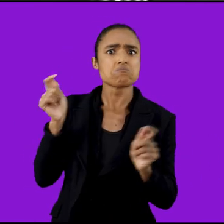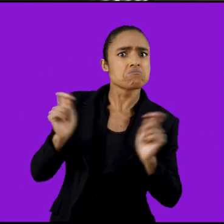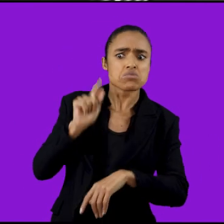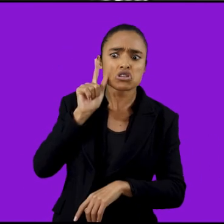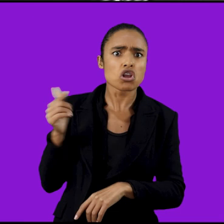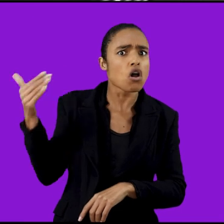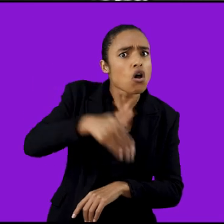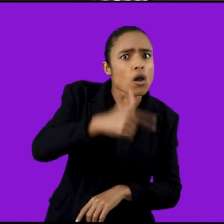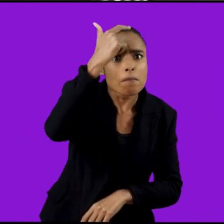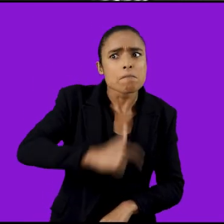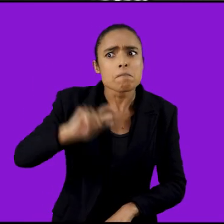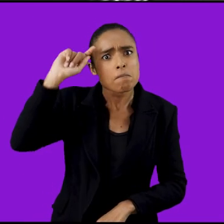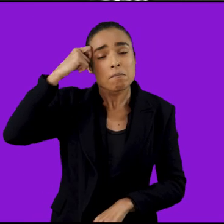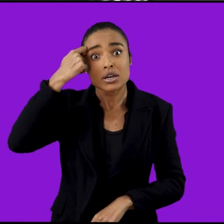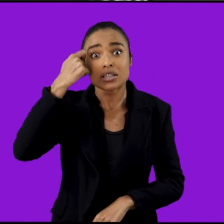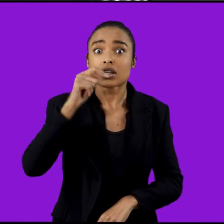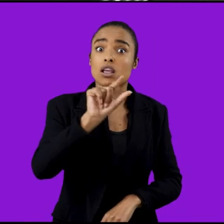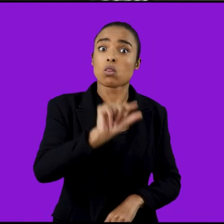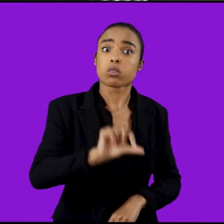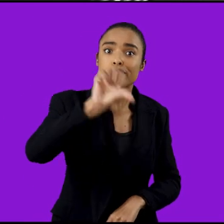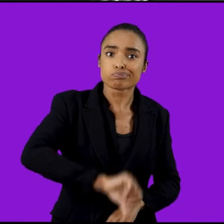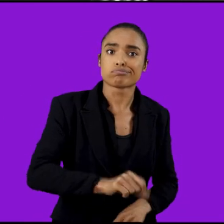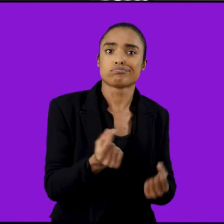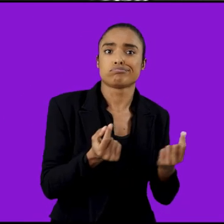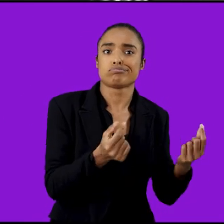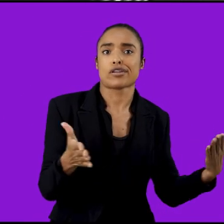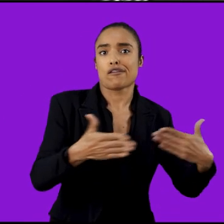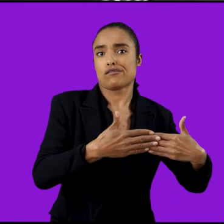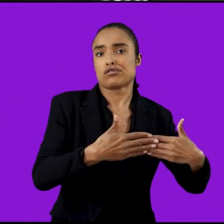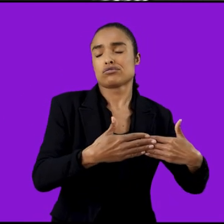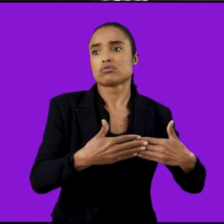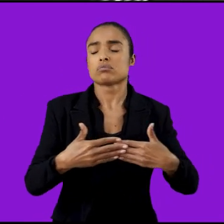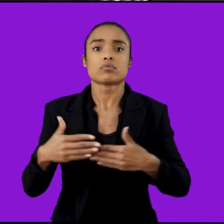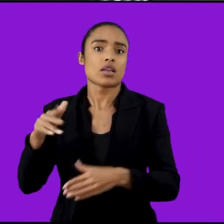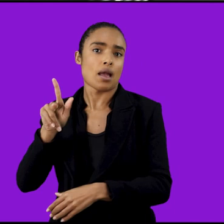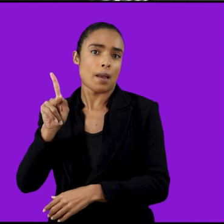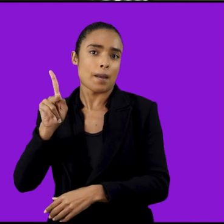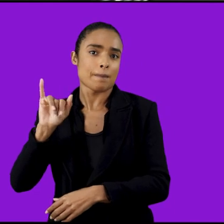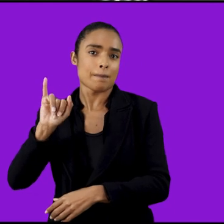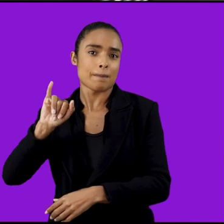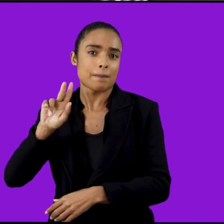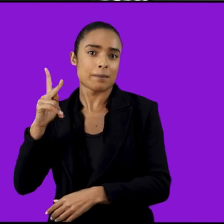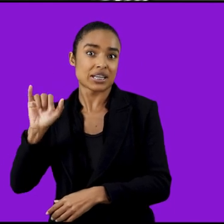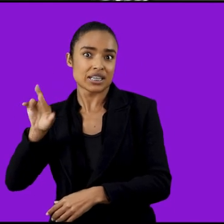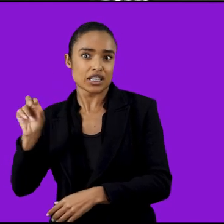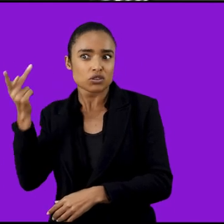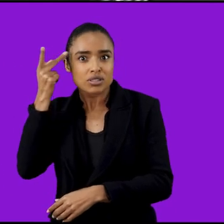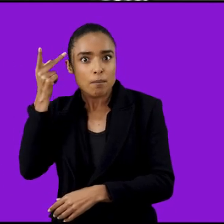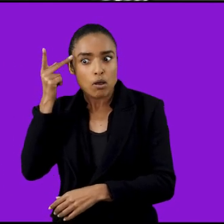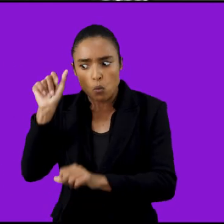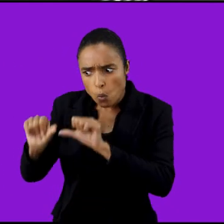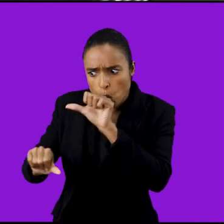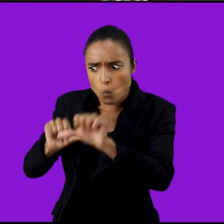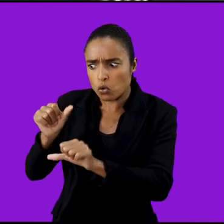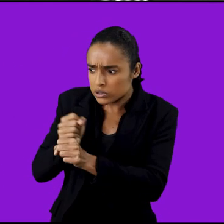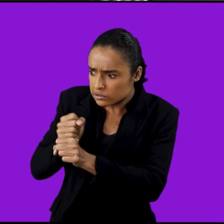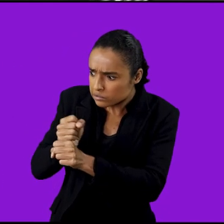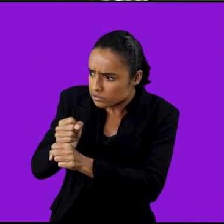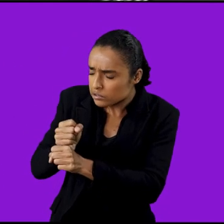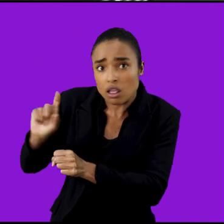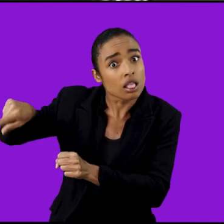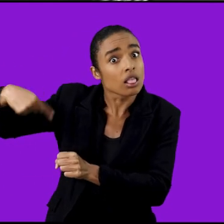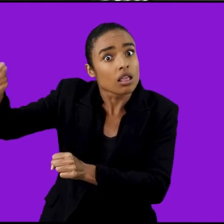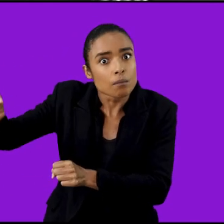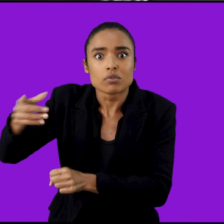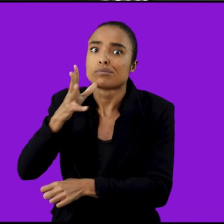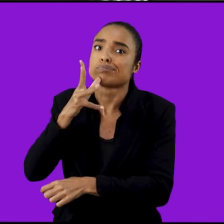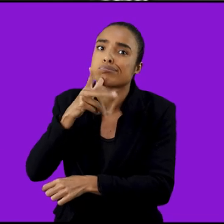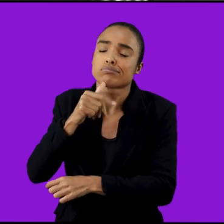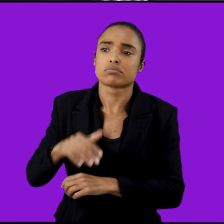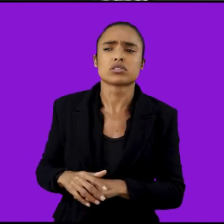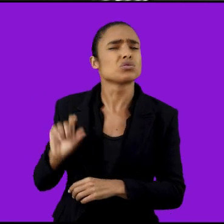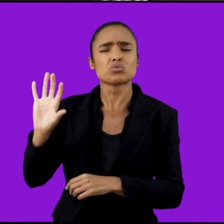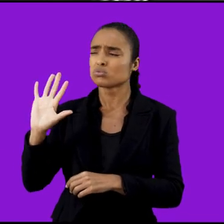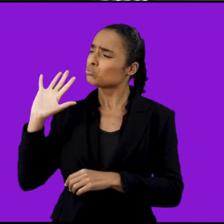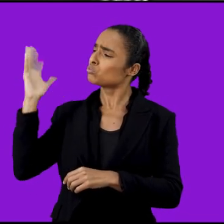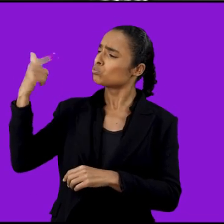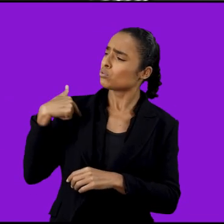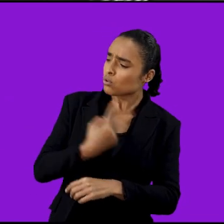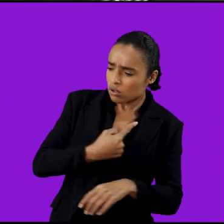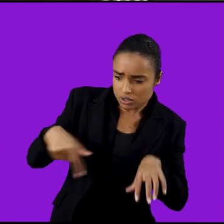O Pinheiros mudou depois de muito tempo, sabe? Como você vê essa reação, a nossa movimentação,